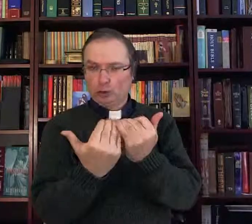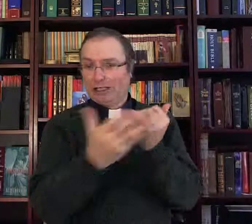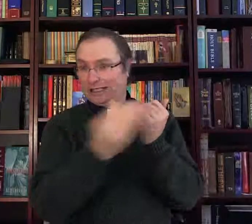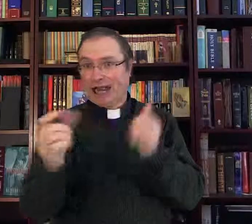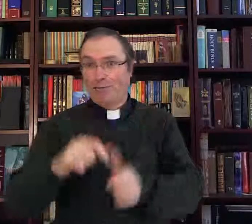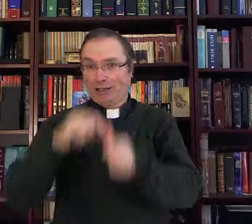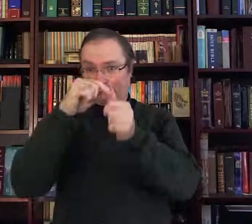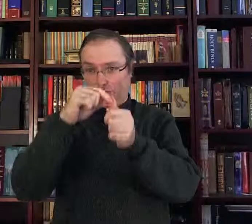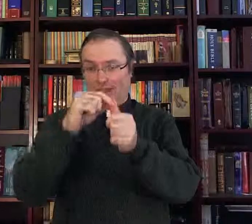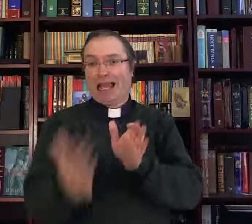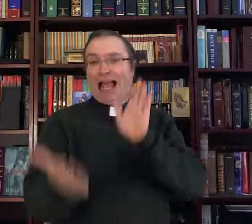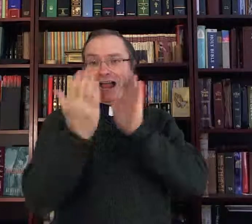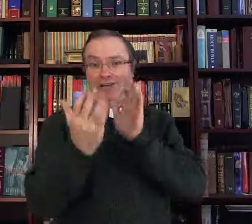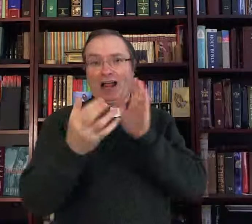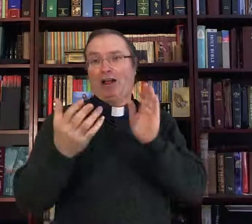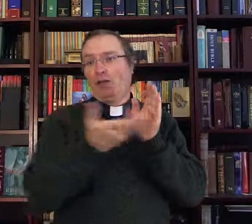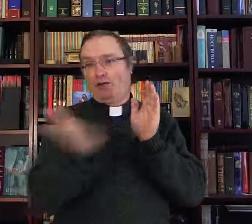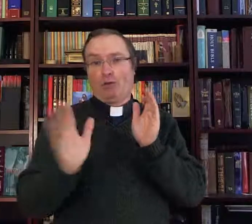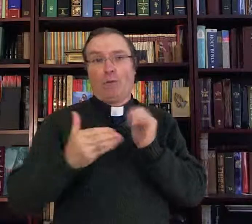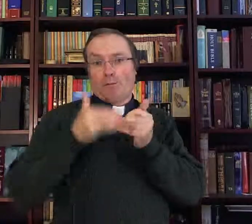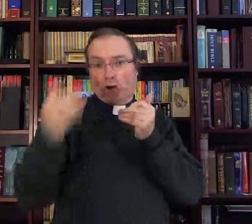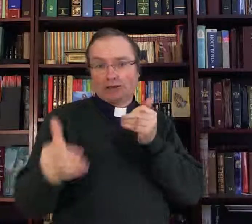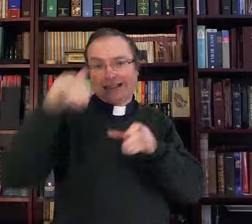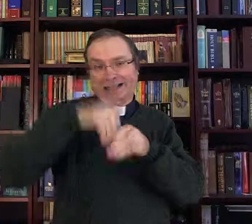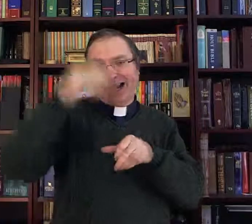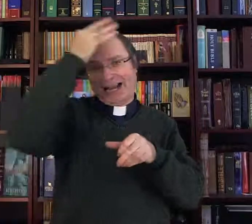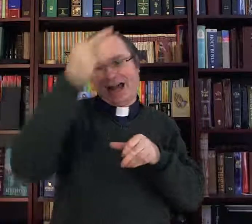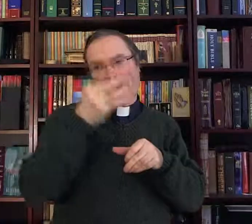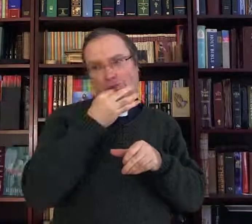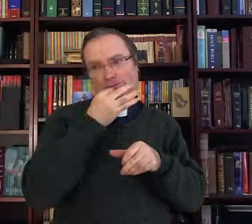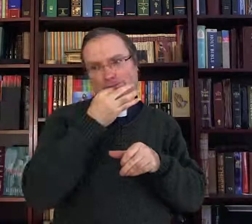et en particulier envers nos proches dans la foi.